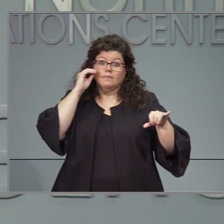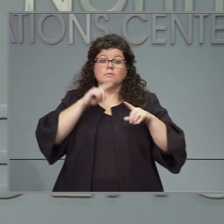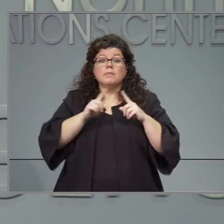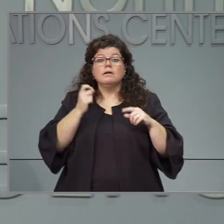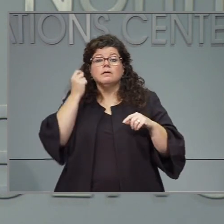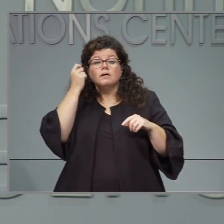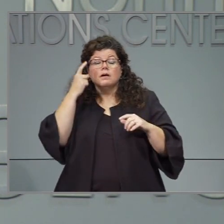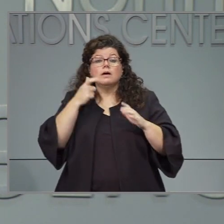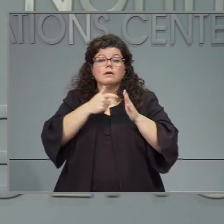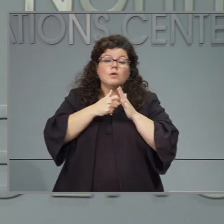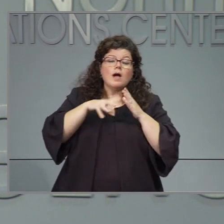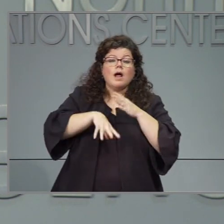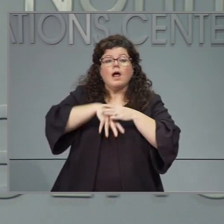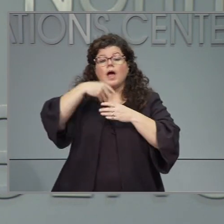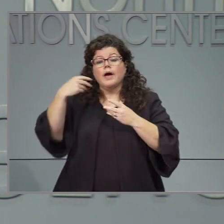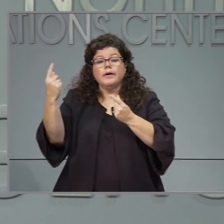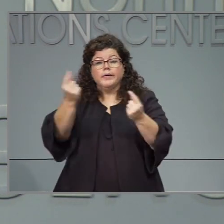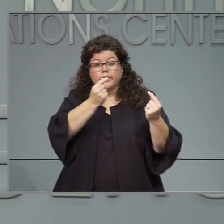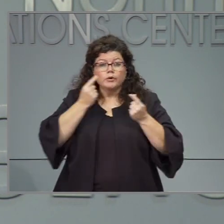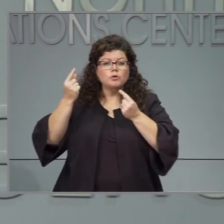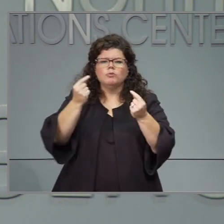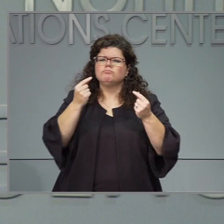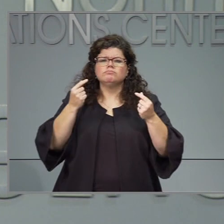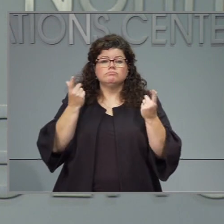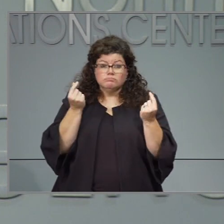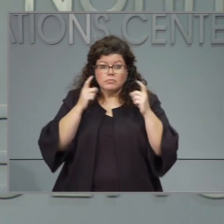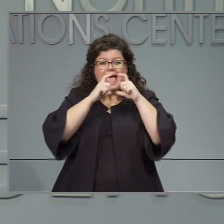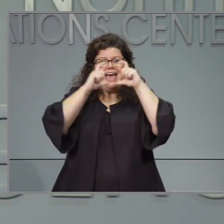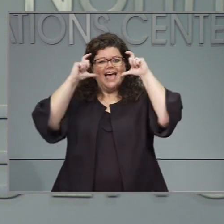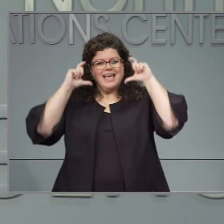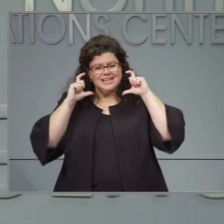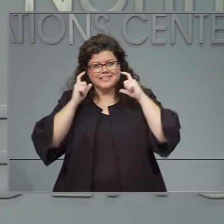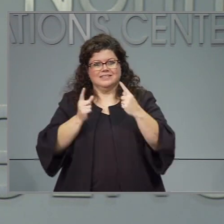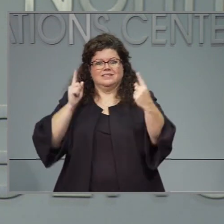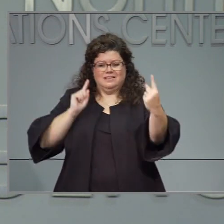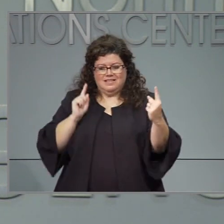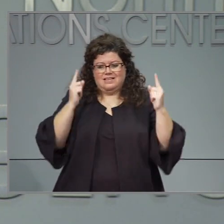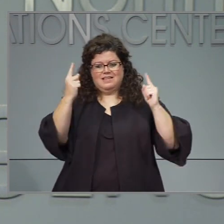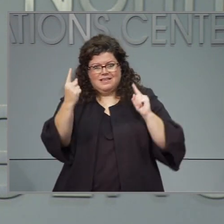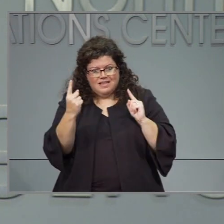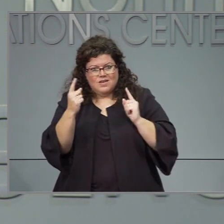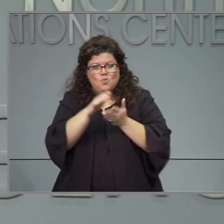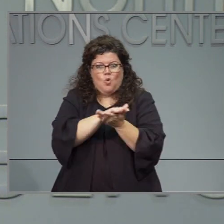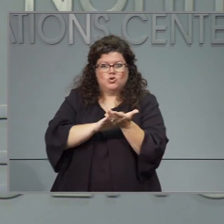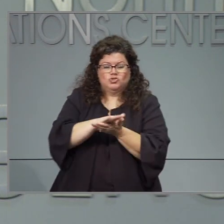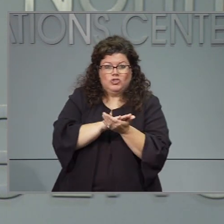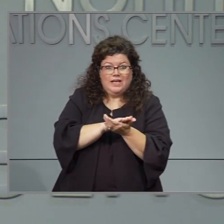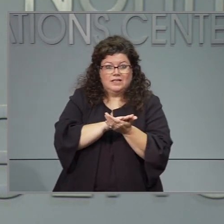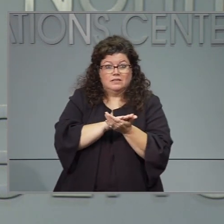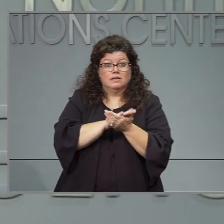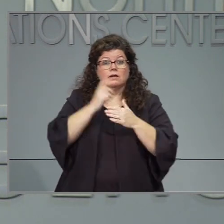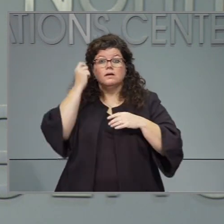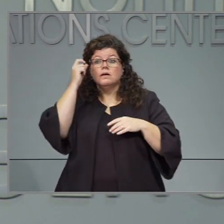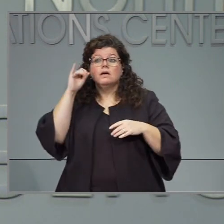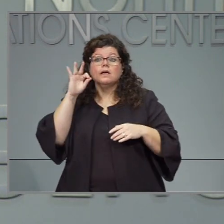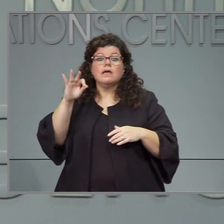lo que funciona, póngase una mascarilla en distanciamiento social lávese las manos con frecuencia y no Palla negocios